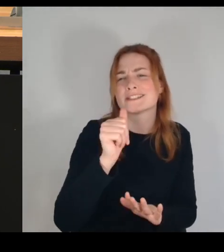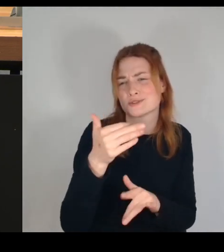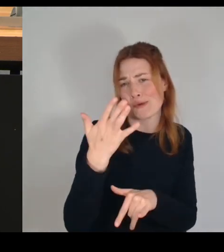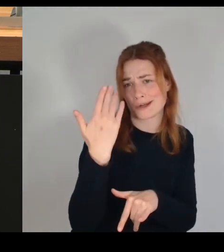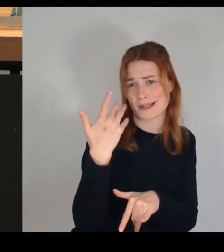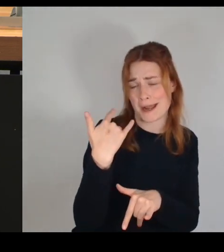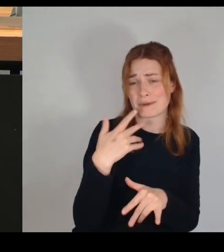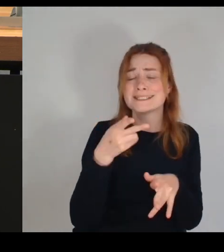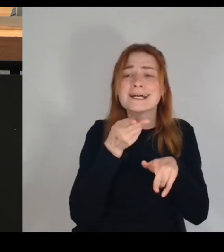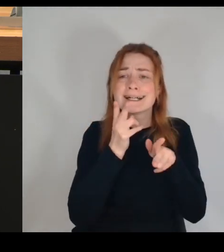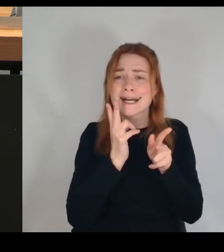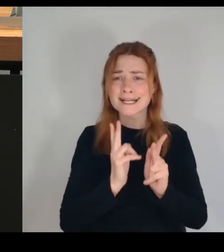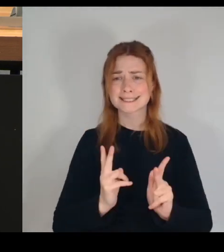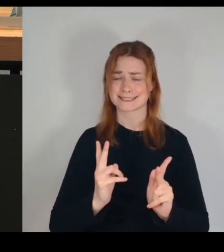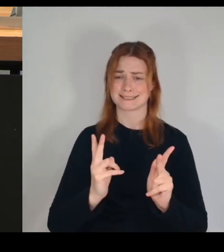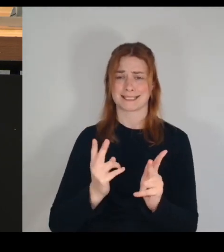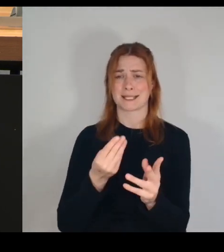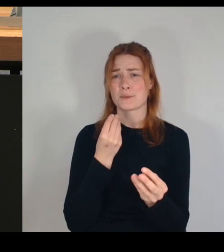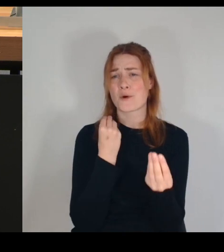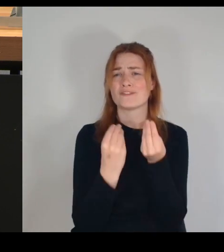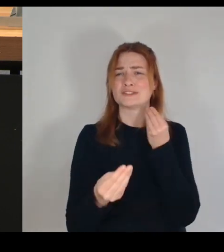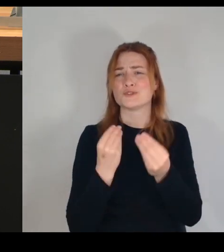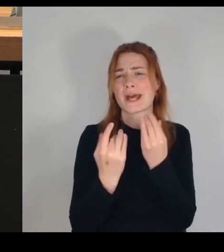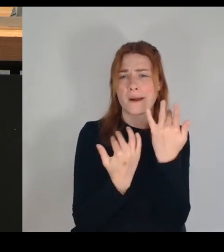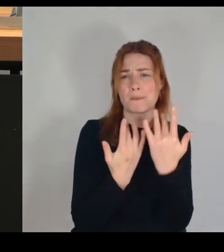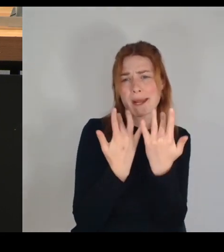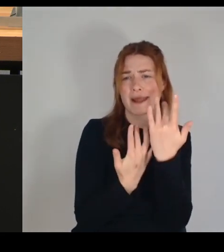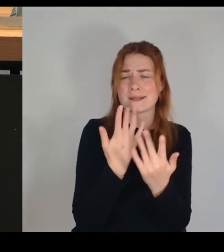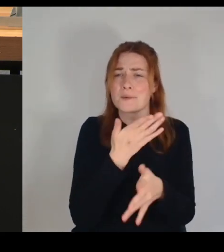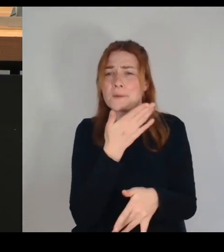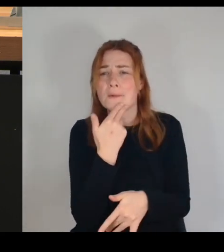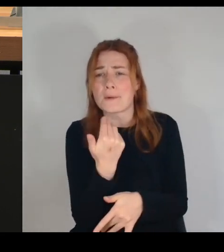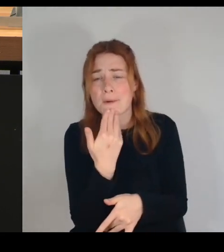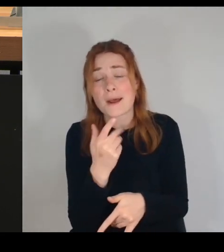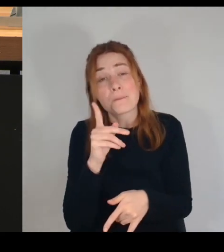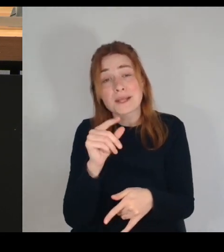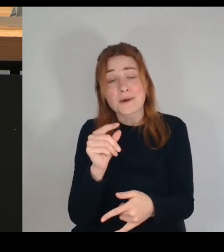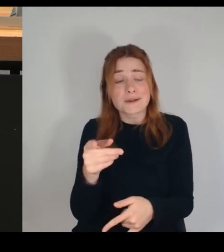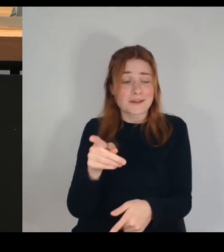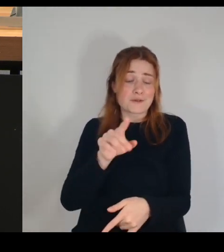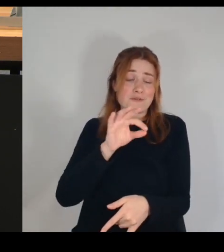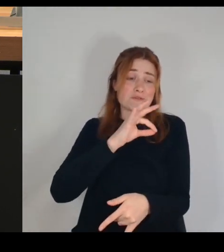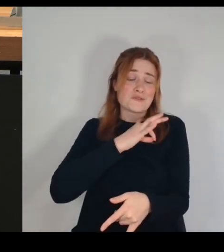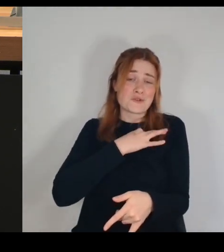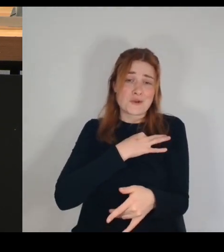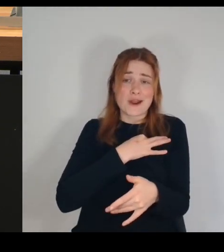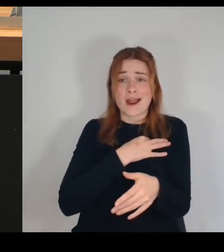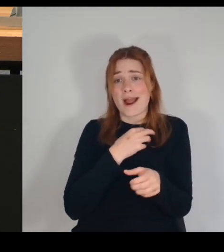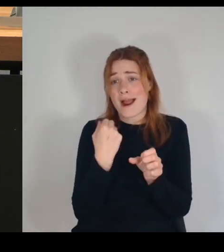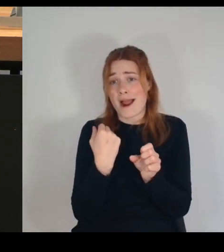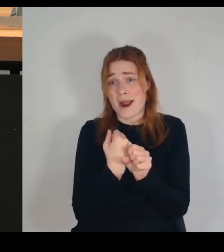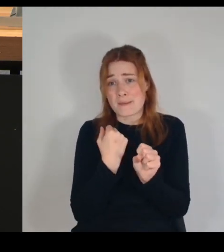Also nichts, wo wir eigentlich ernsthaft mit arbeiten können. Zudem beziehen sich die Zahlen ausschließlich auf eine direkte